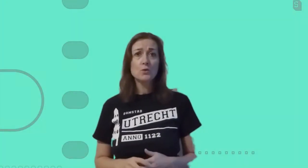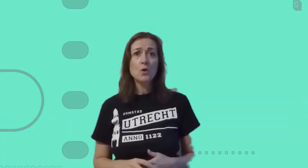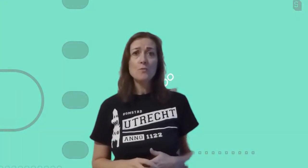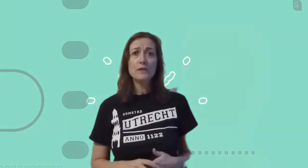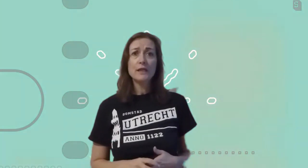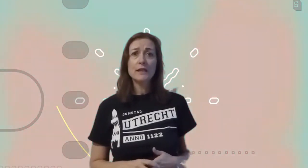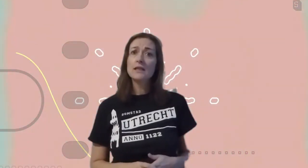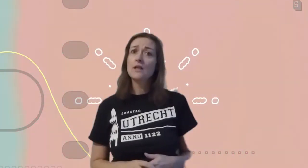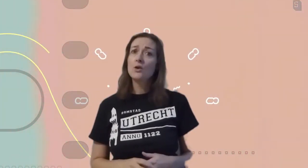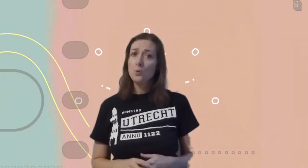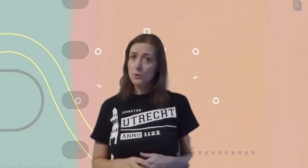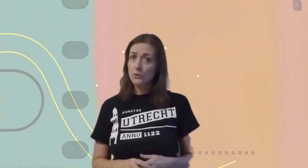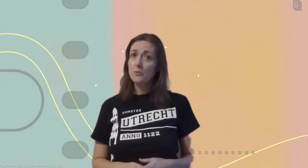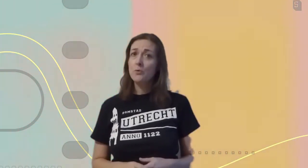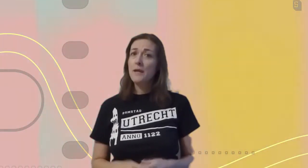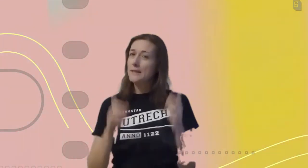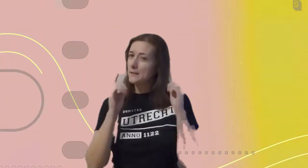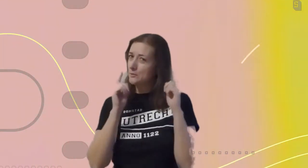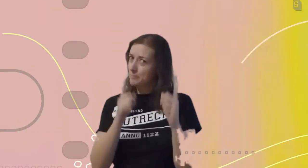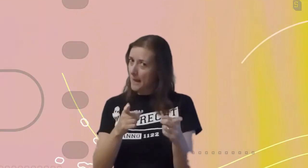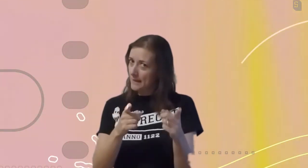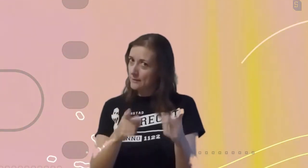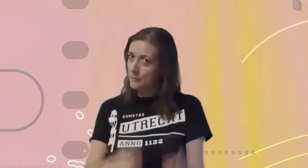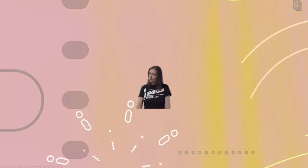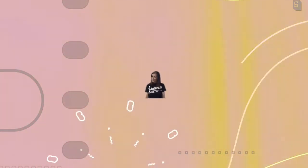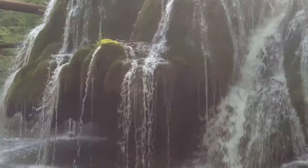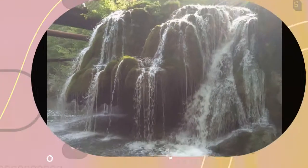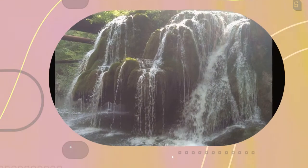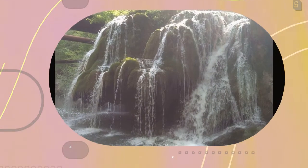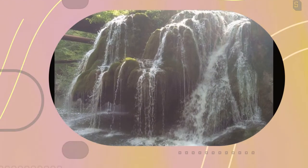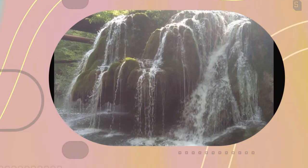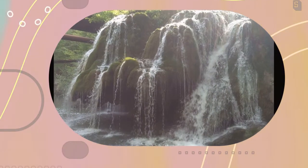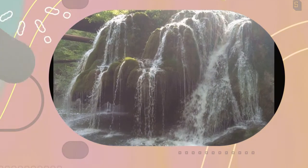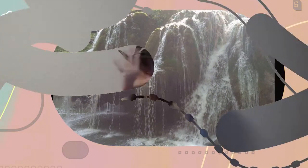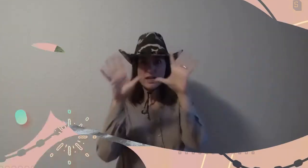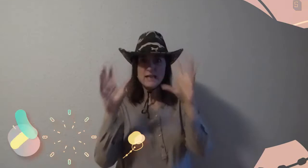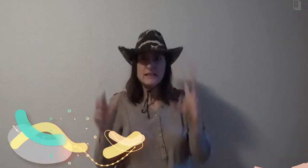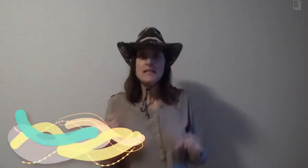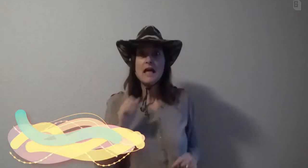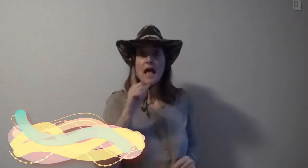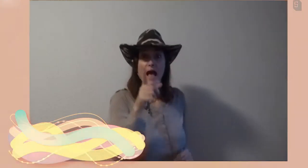je goedkoop vliegen kortom roemenië is mijn tip voor 2018 zijn in